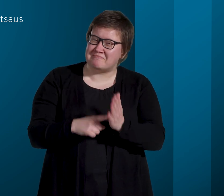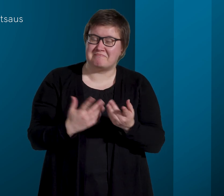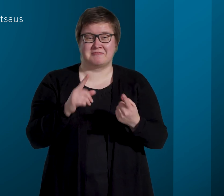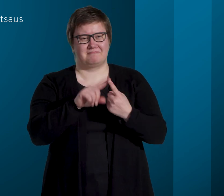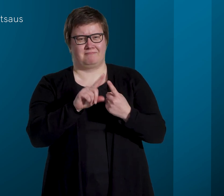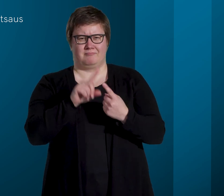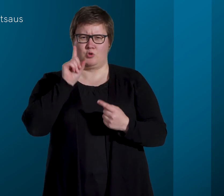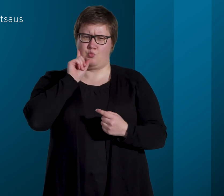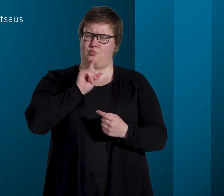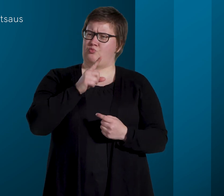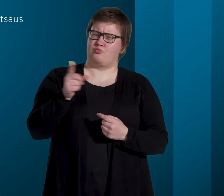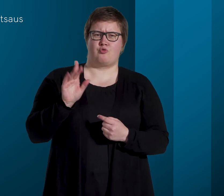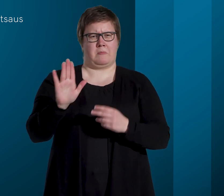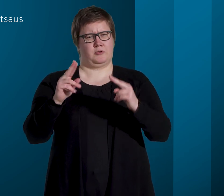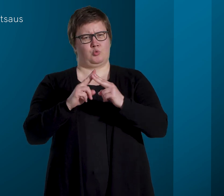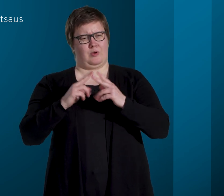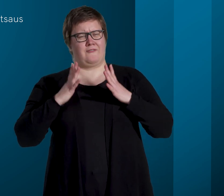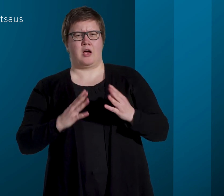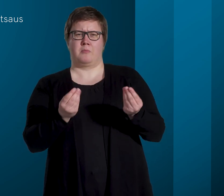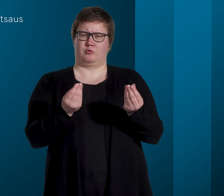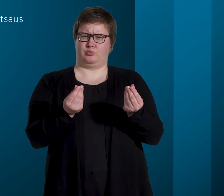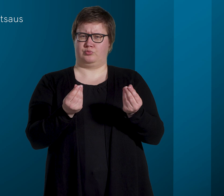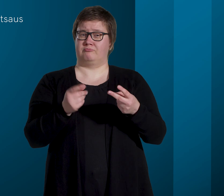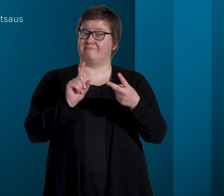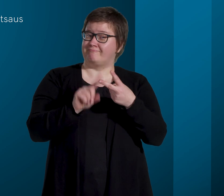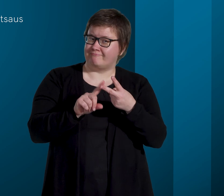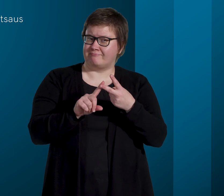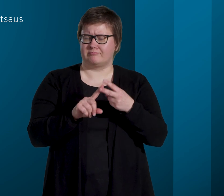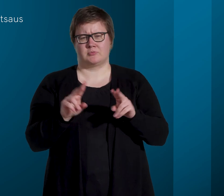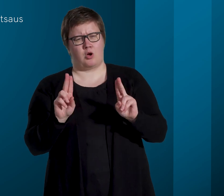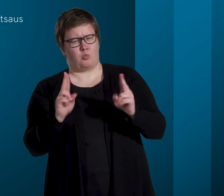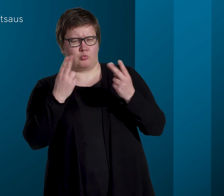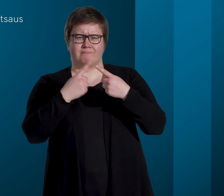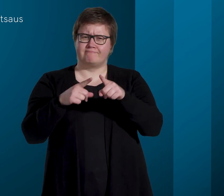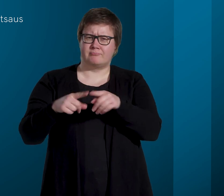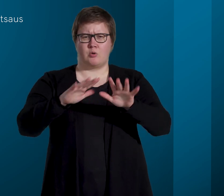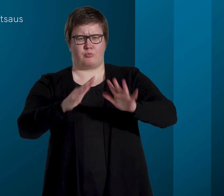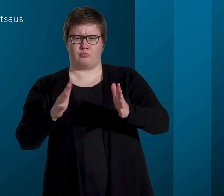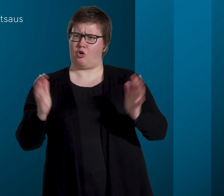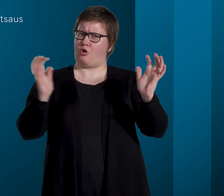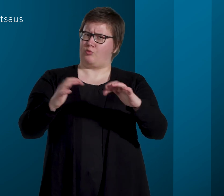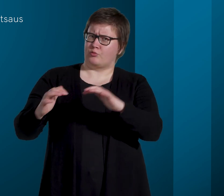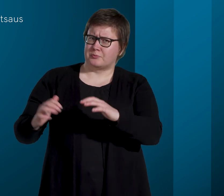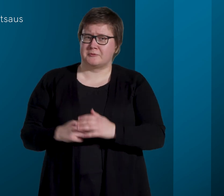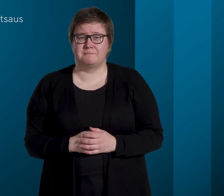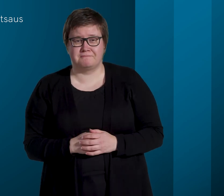kuurojen suhteesta vammaisuuteen, uudenlaisista kokoontumisen muodoista, -